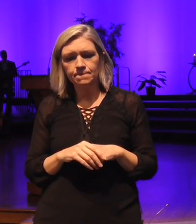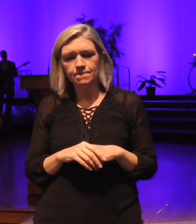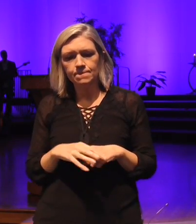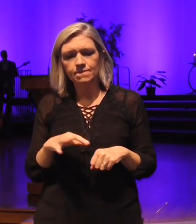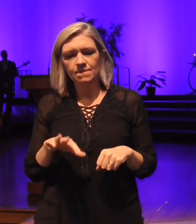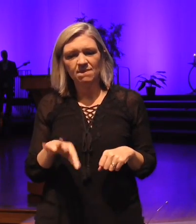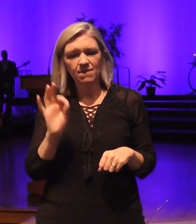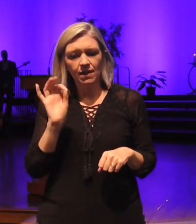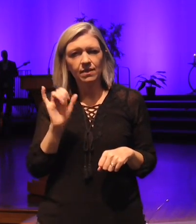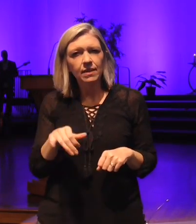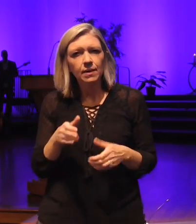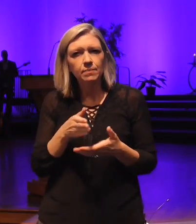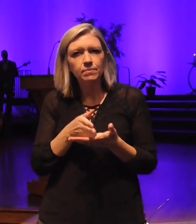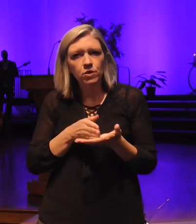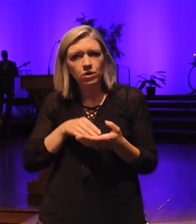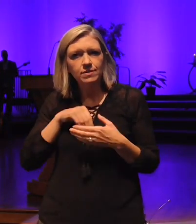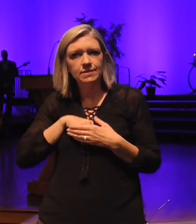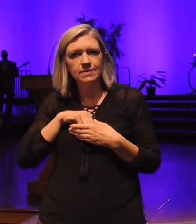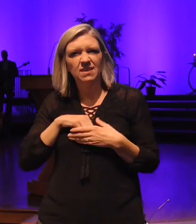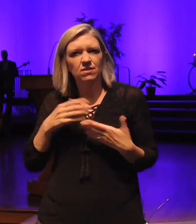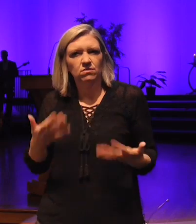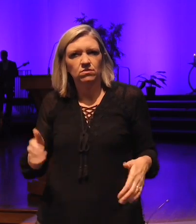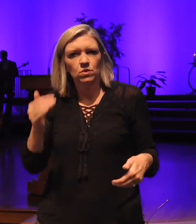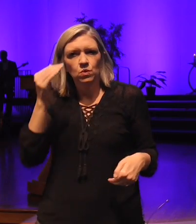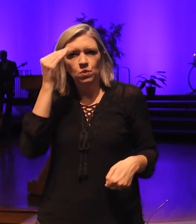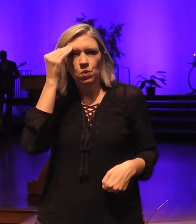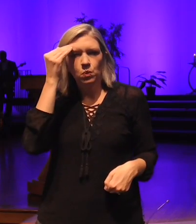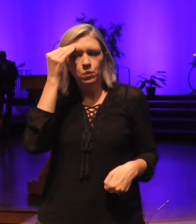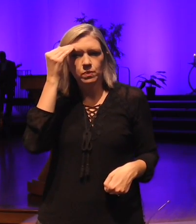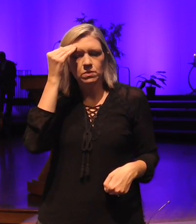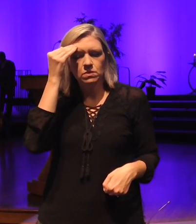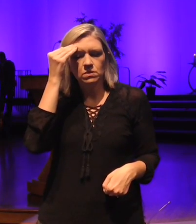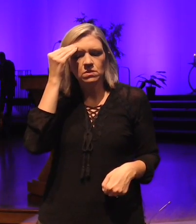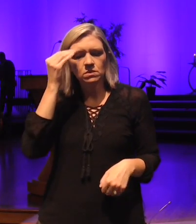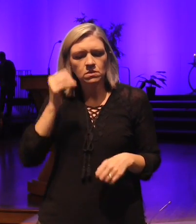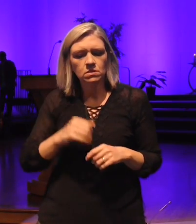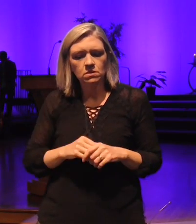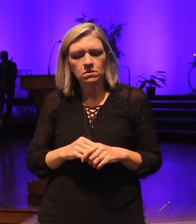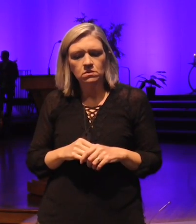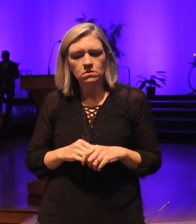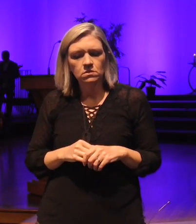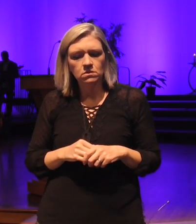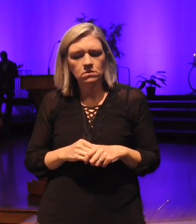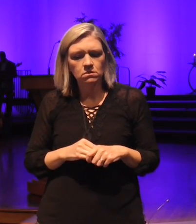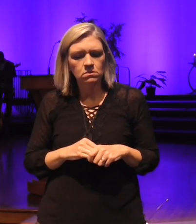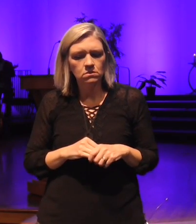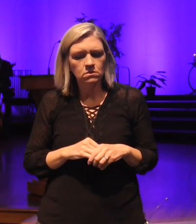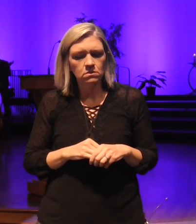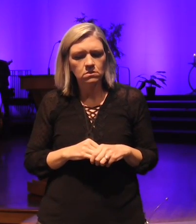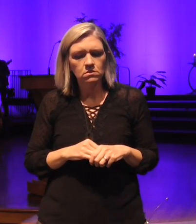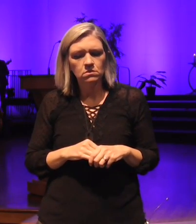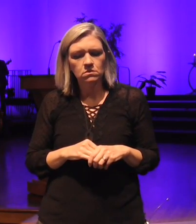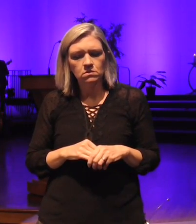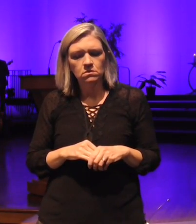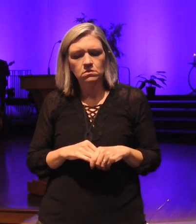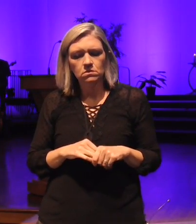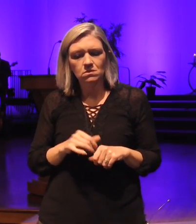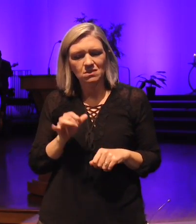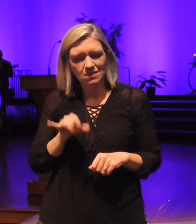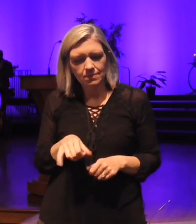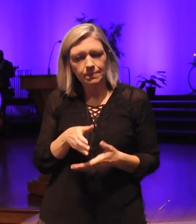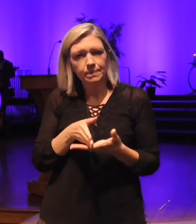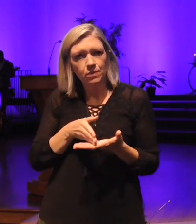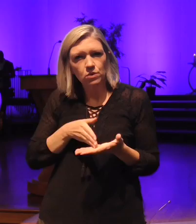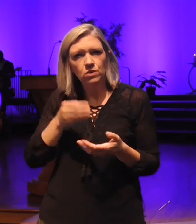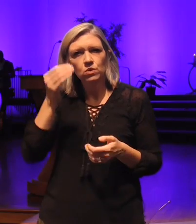sabe eso que sabe habla en un